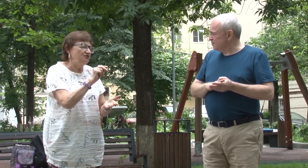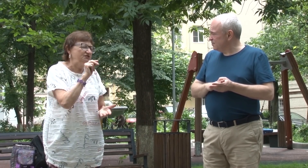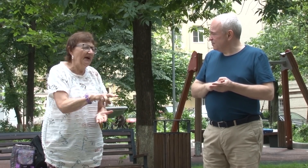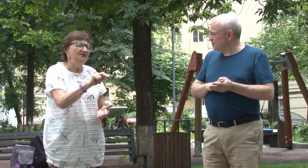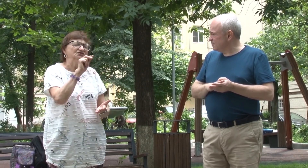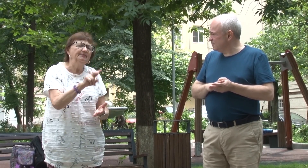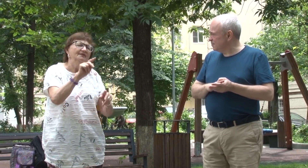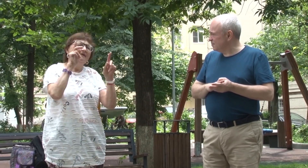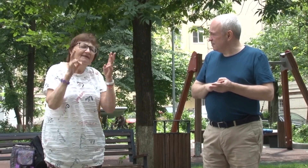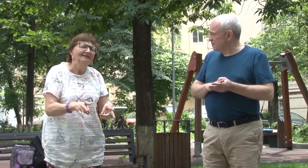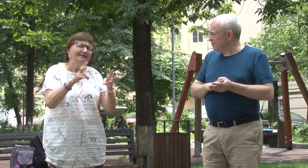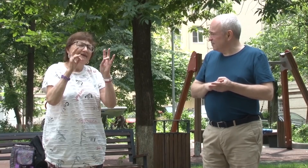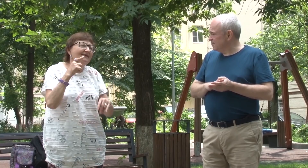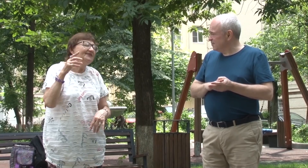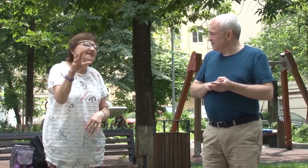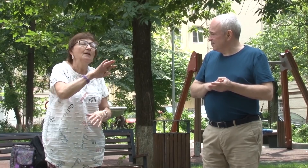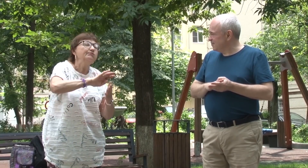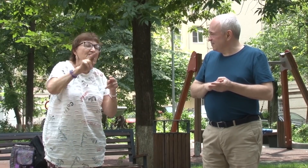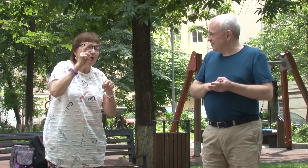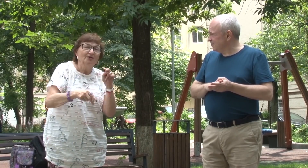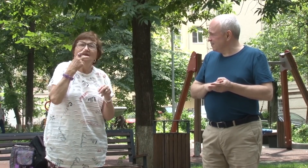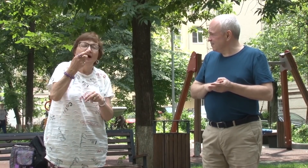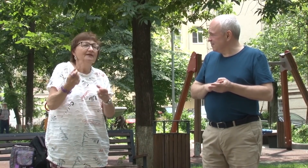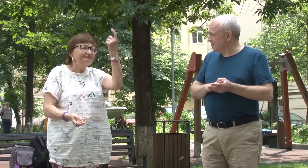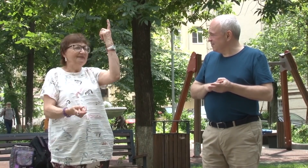И обязательно были ЧП, ЧП… Без конца.